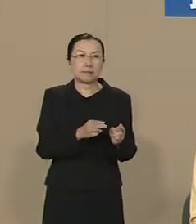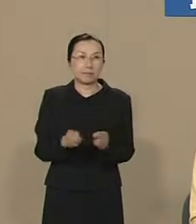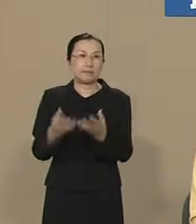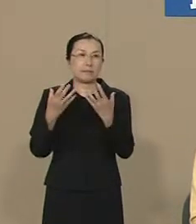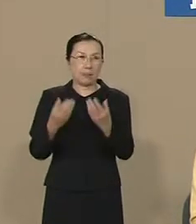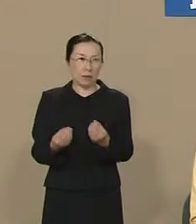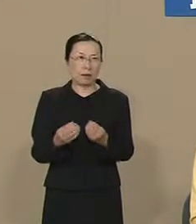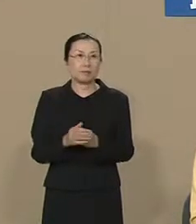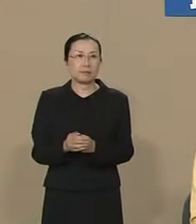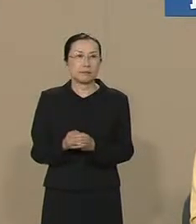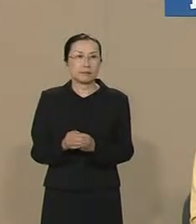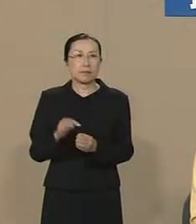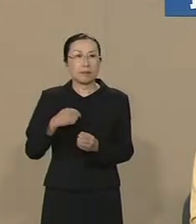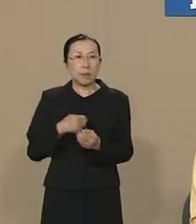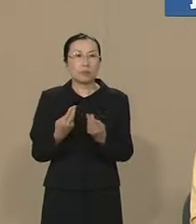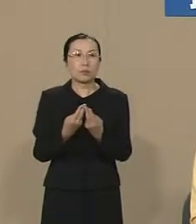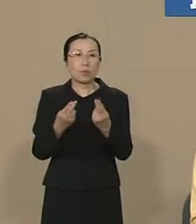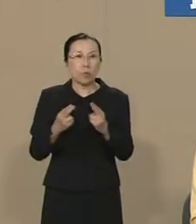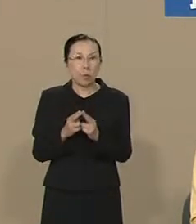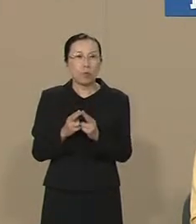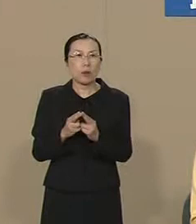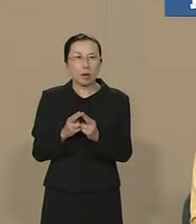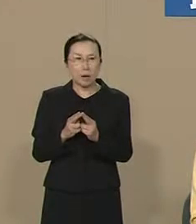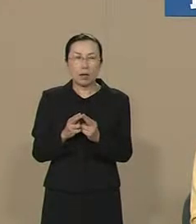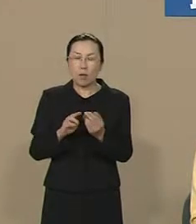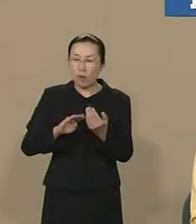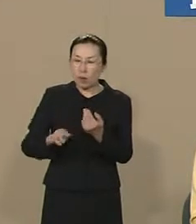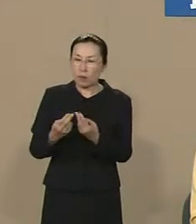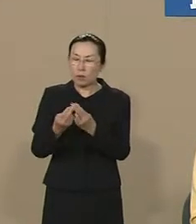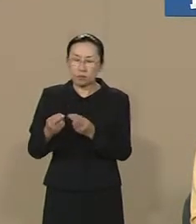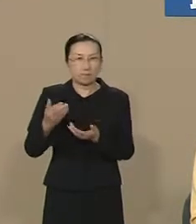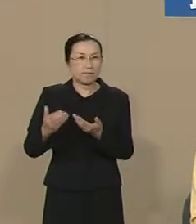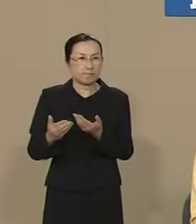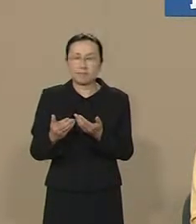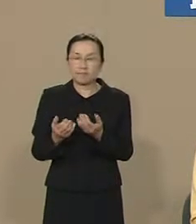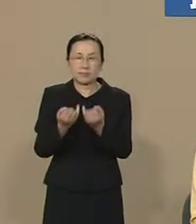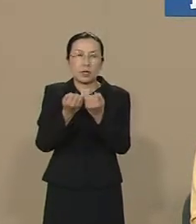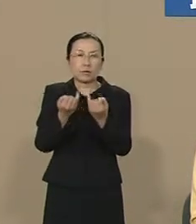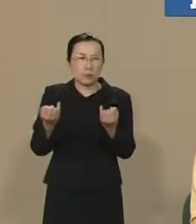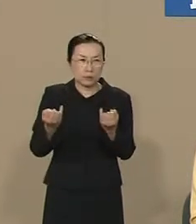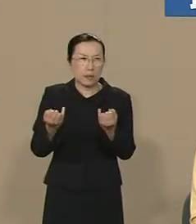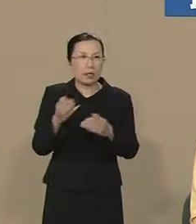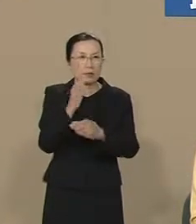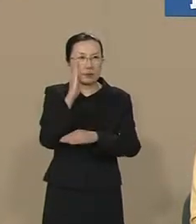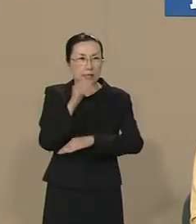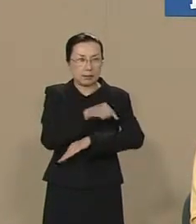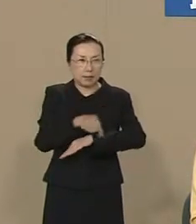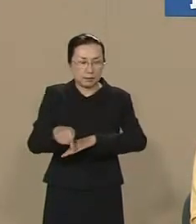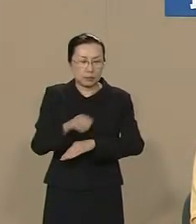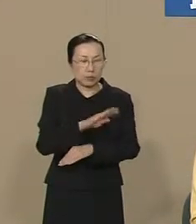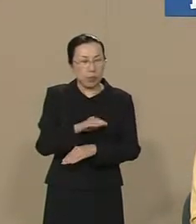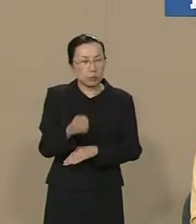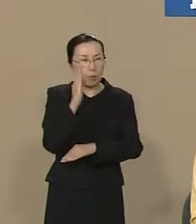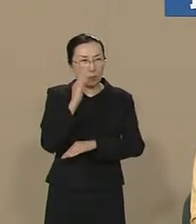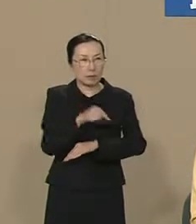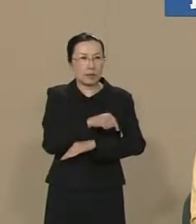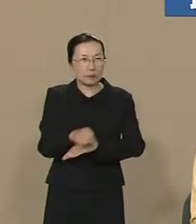民主党はこれまでも､ どの政党よりも､ 女性政策や子ども政策に 力を入れてきましたことを